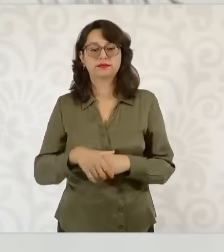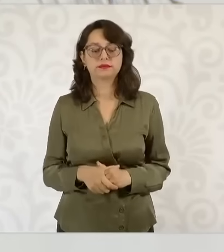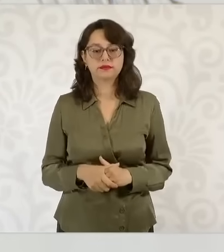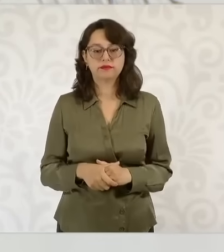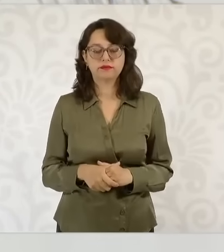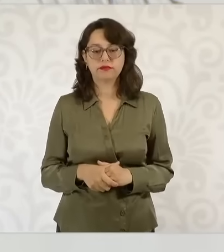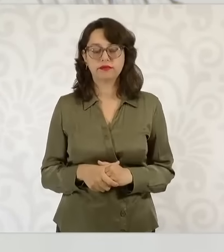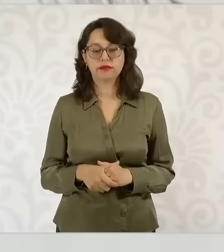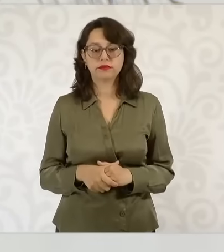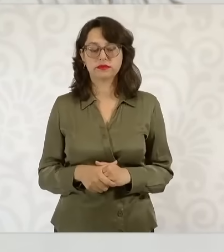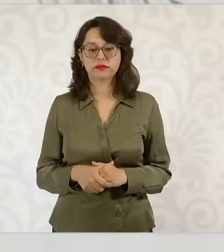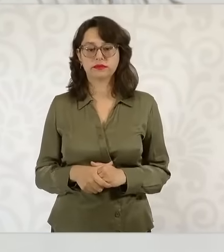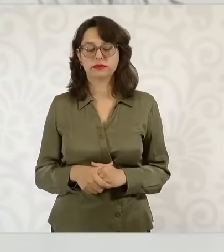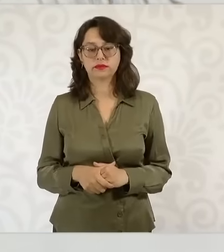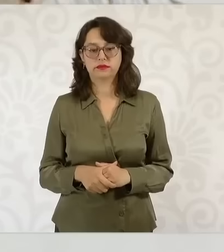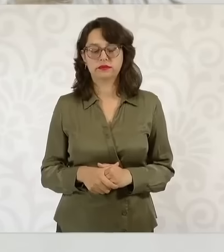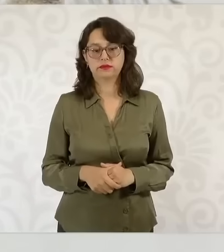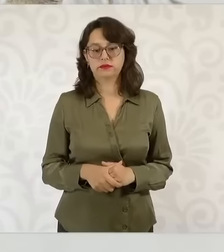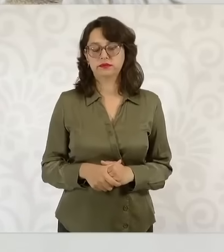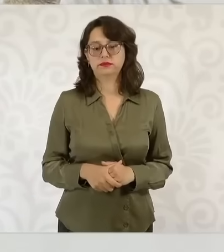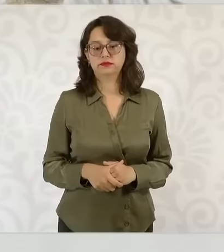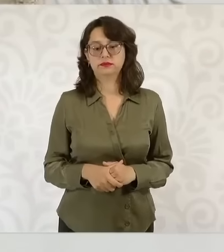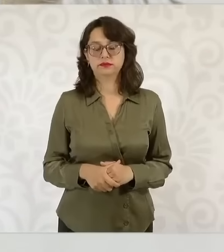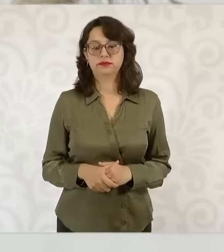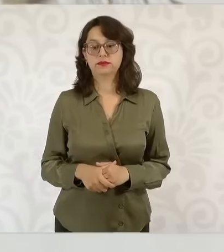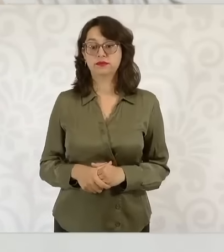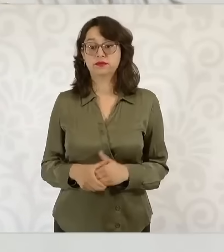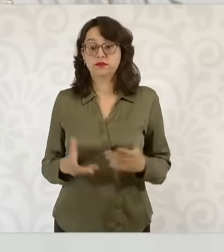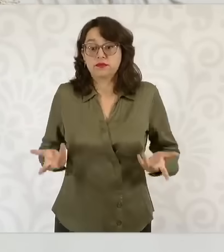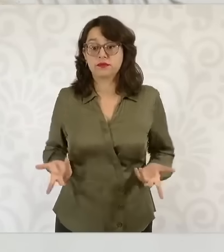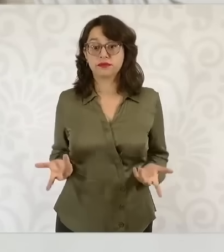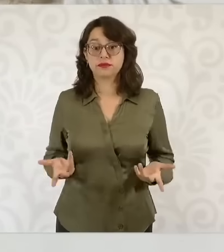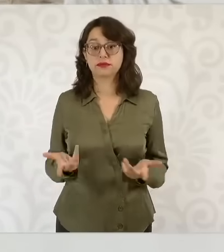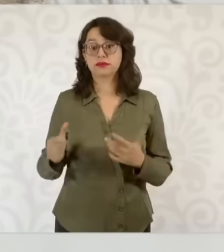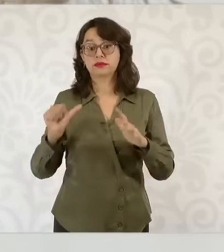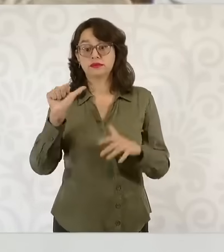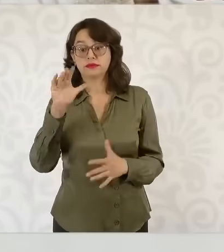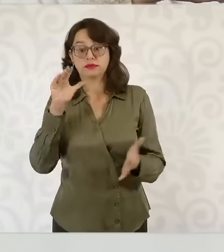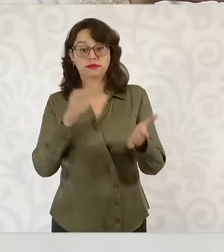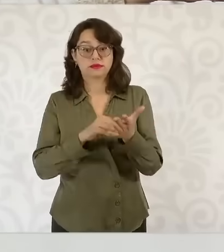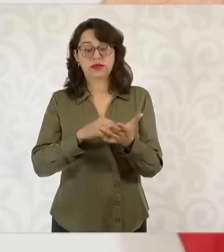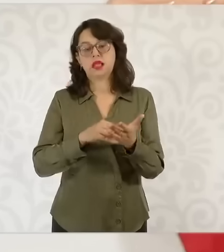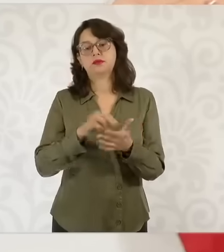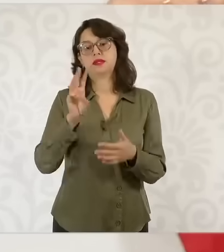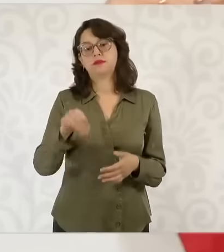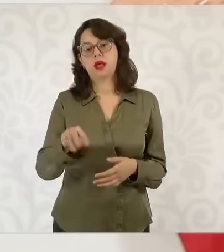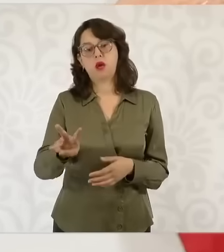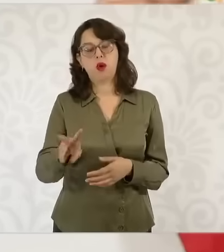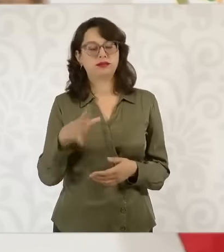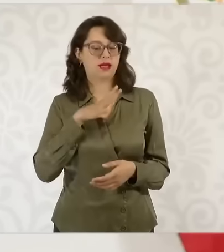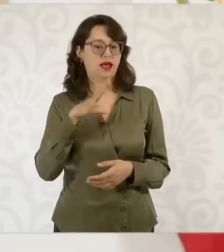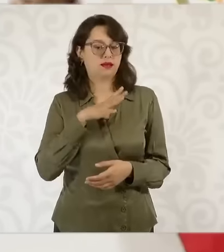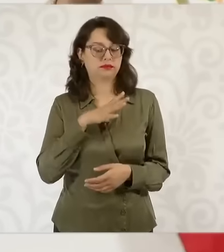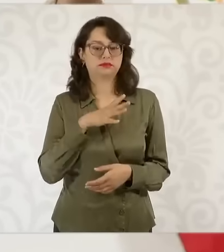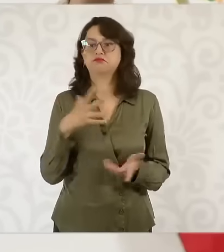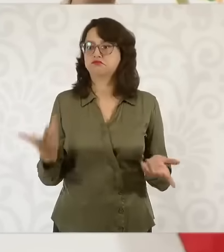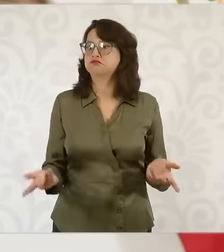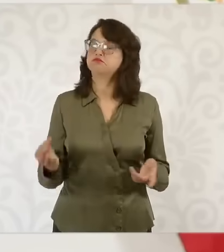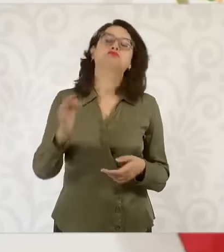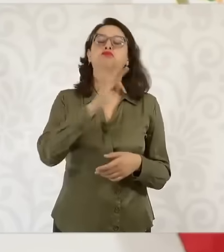¿Cuánta cuánta capacidad hay para eso? Pues hay cerca de 6,000 MW en donde pueden generar eso